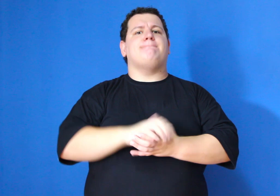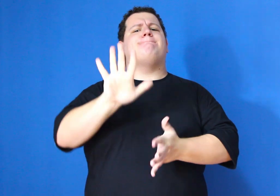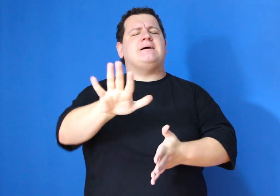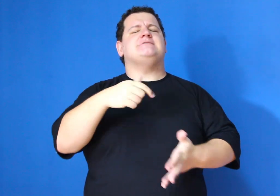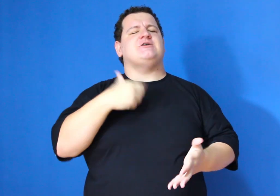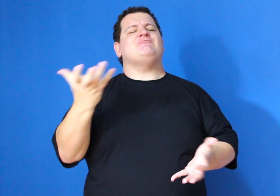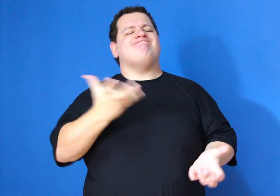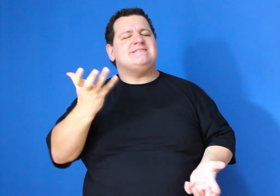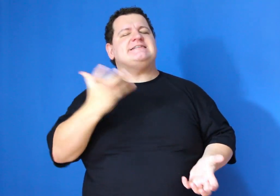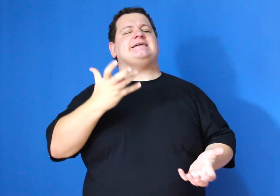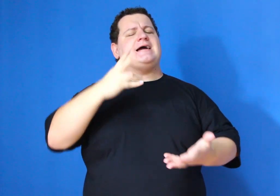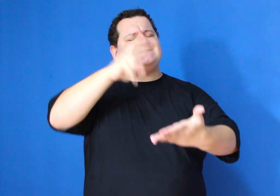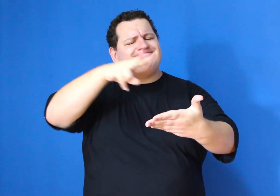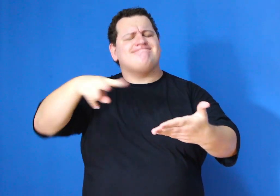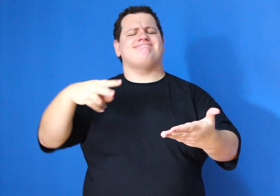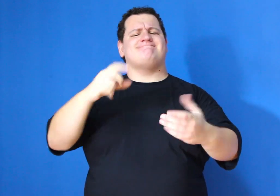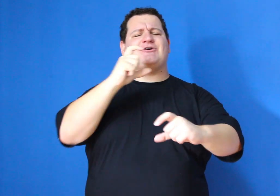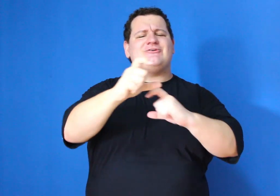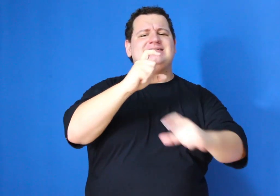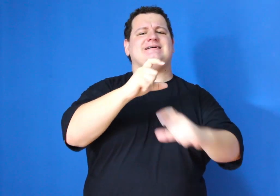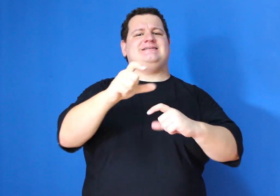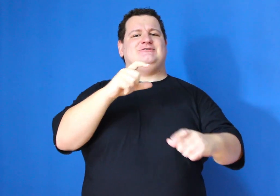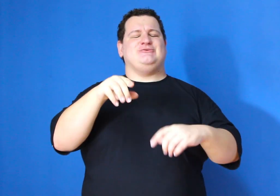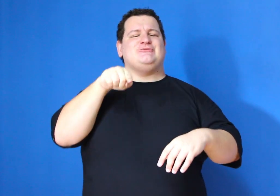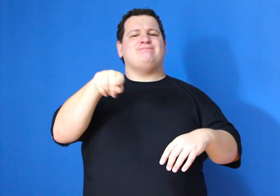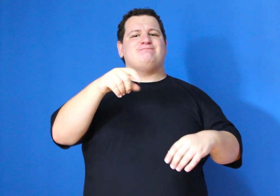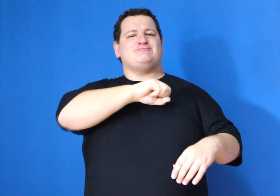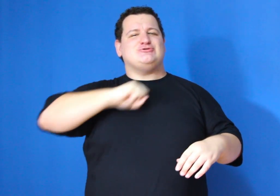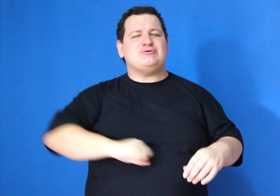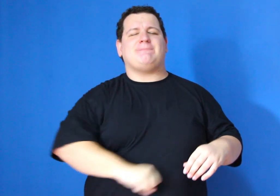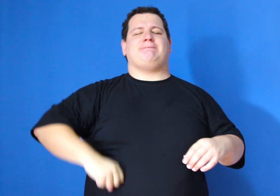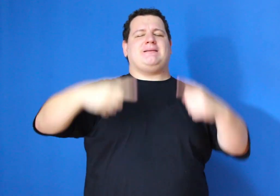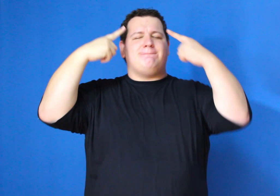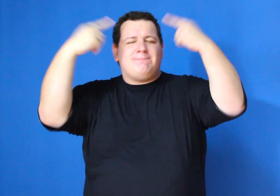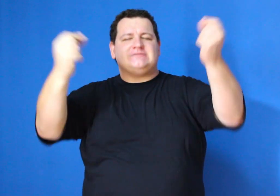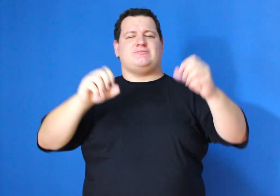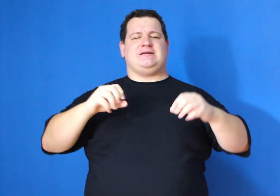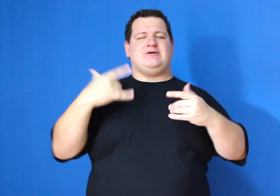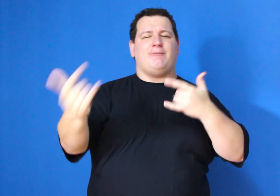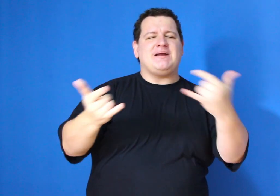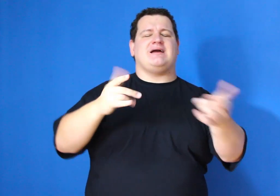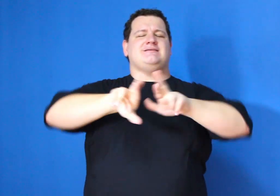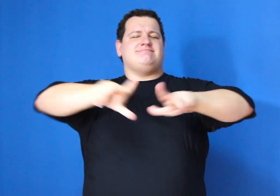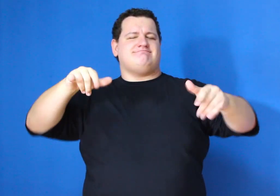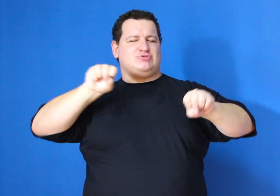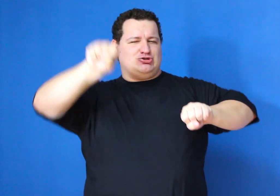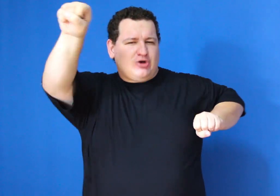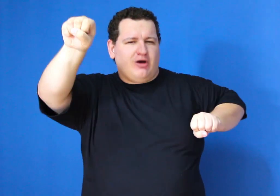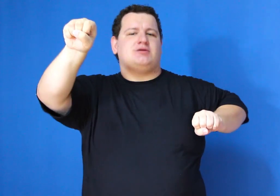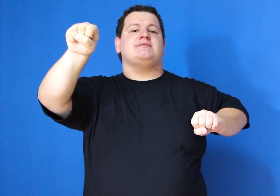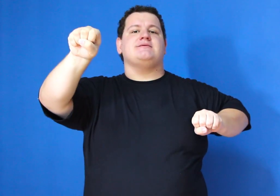Eu queria ler os quadrinhos de Superman, Batman, Homem-Aranha e outros super-heróis